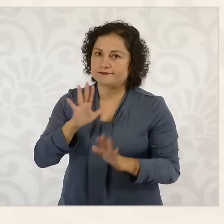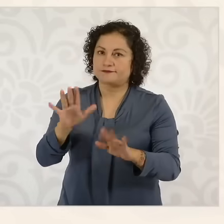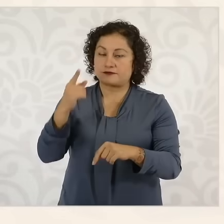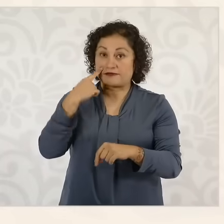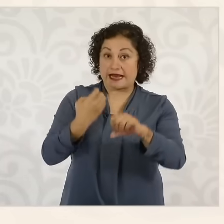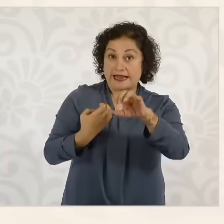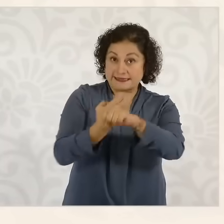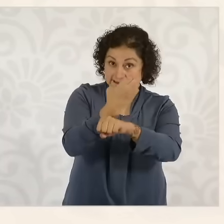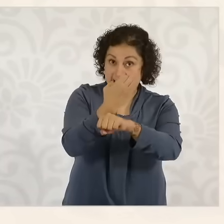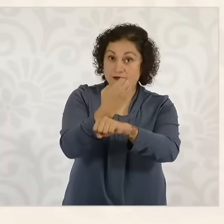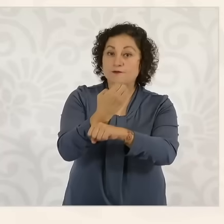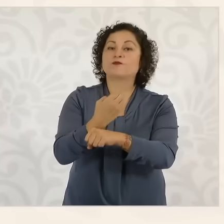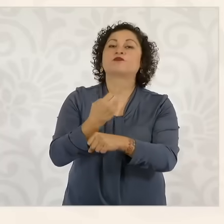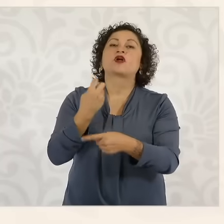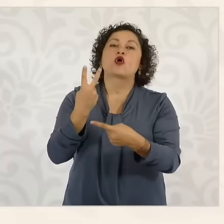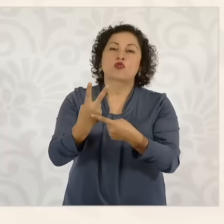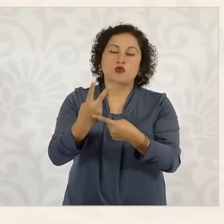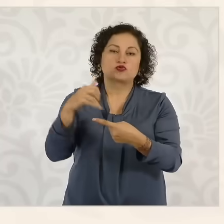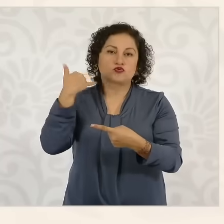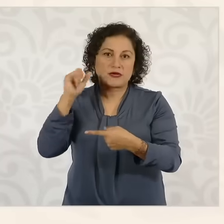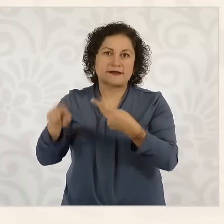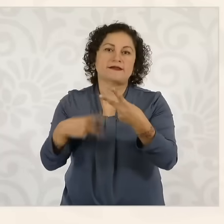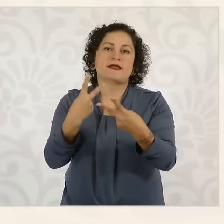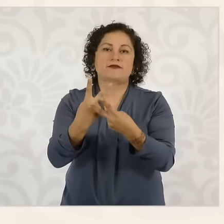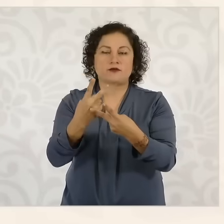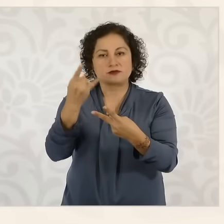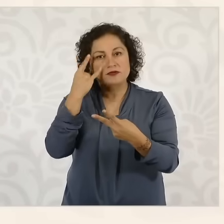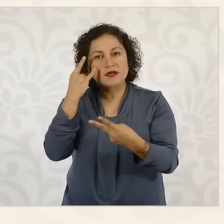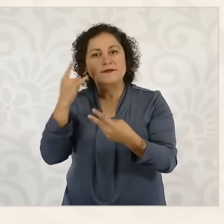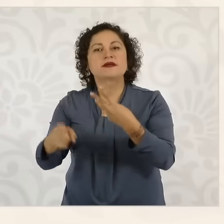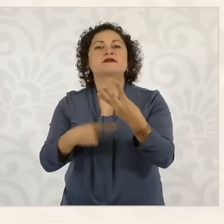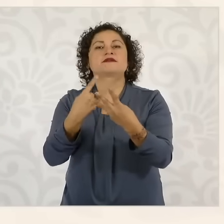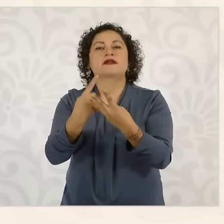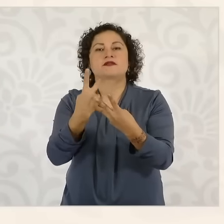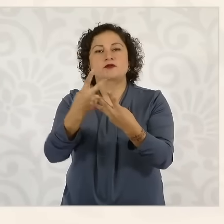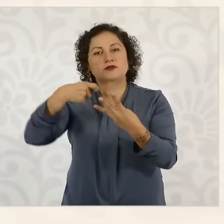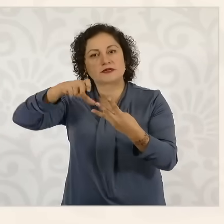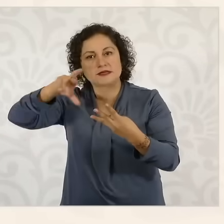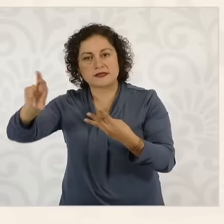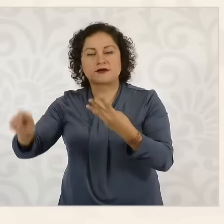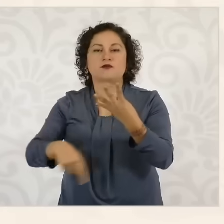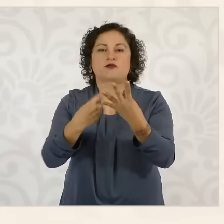dos en Yucatán, dos en Campeche, dos en Quintan Roy y uno en en Chiapas que es el de Palenque.